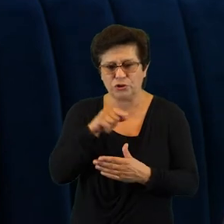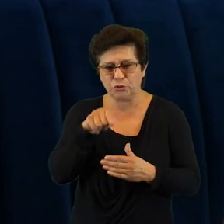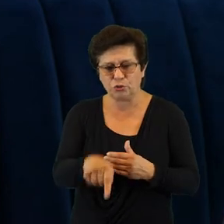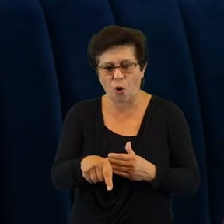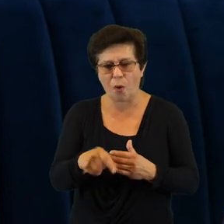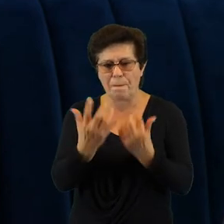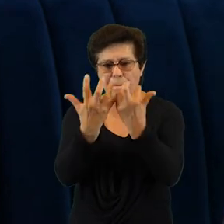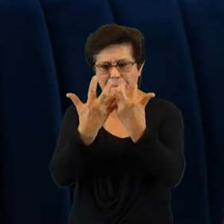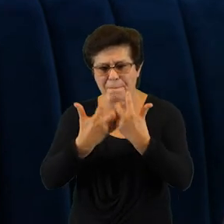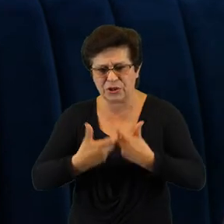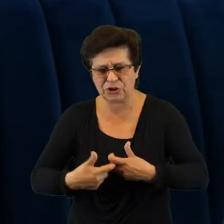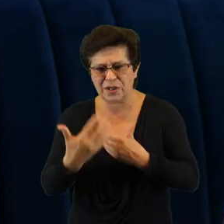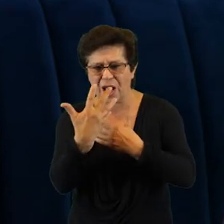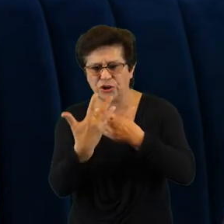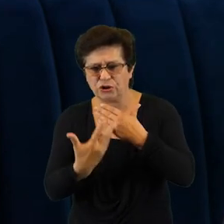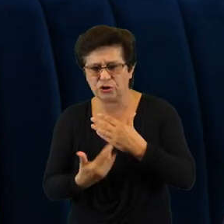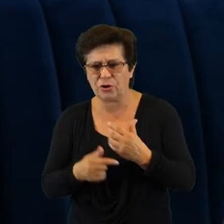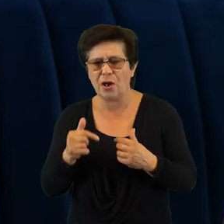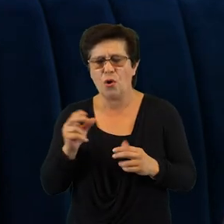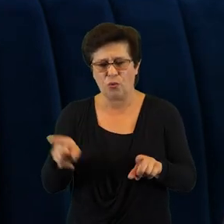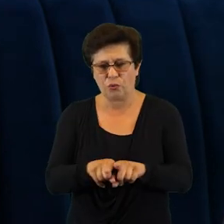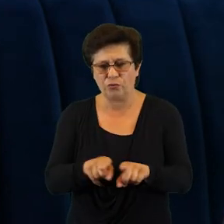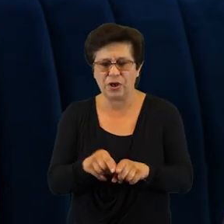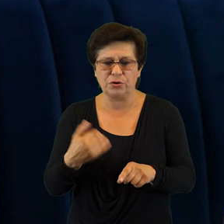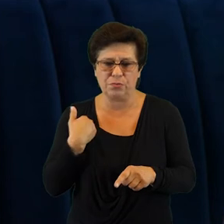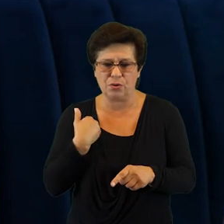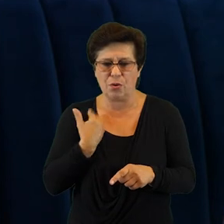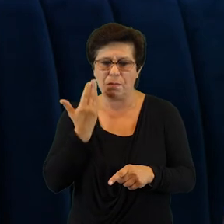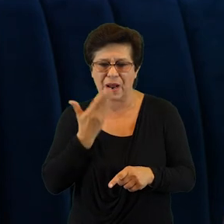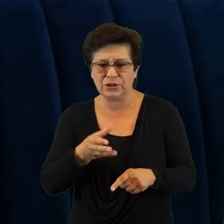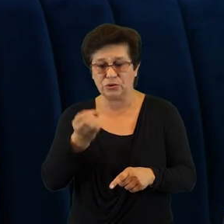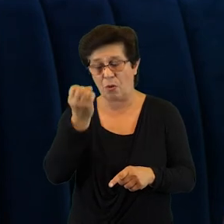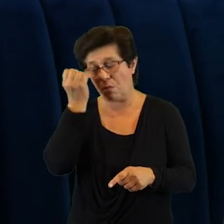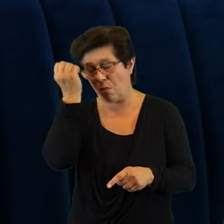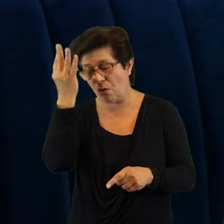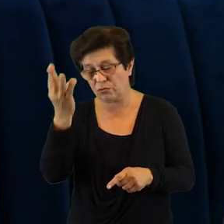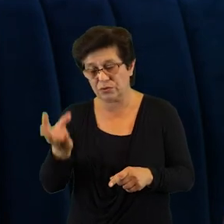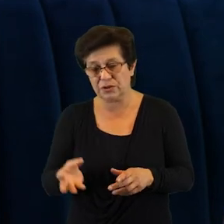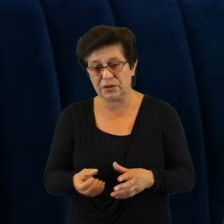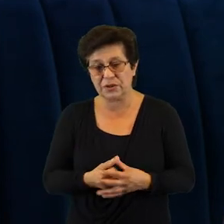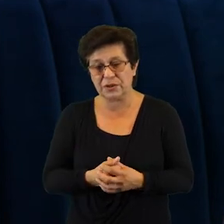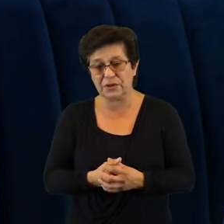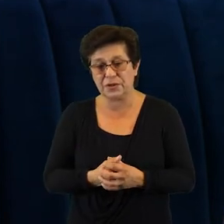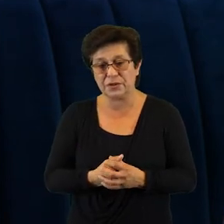Również był Żydem genialnym, twórcą haskali